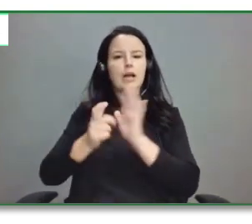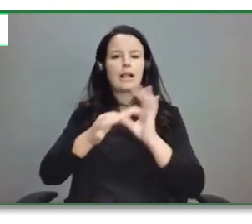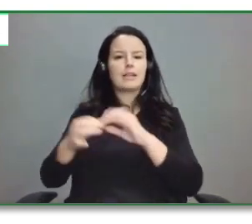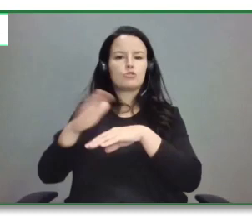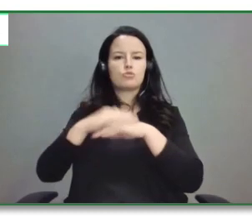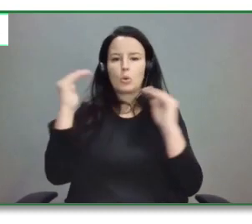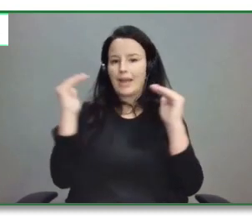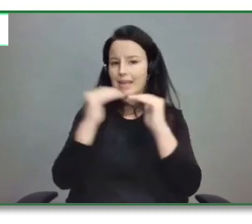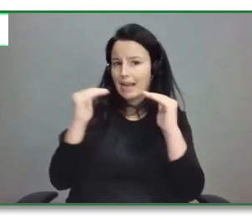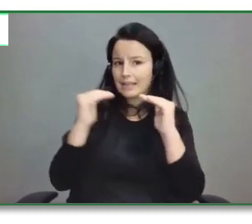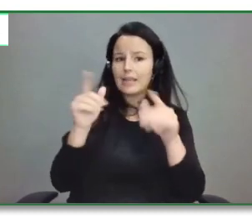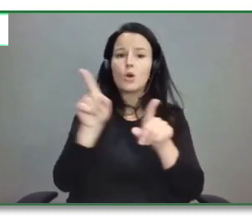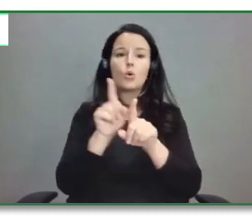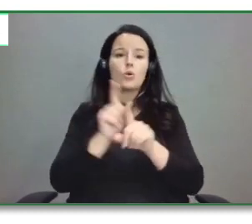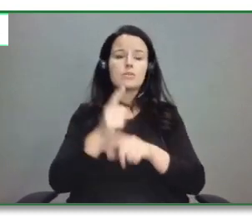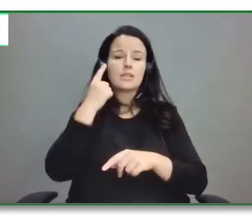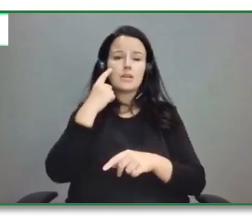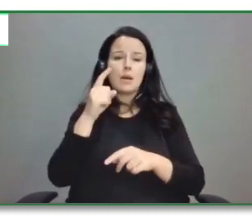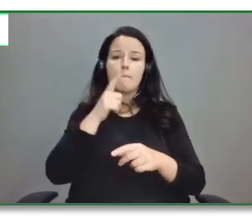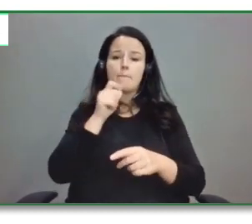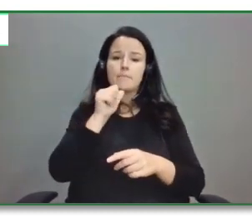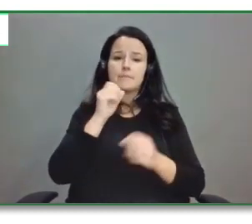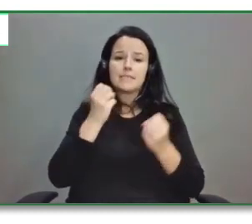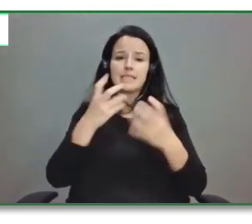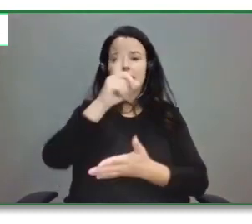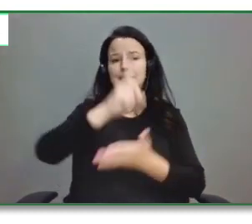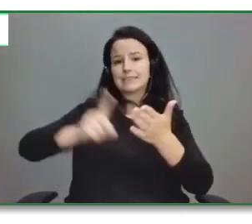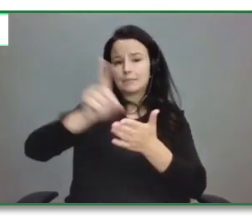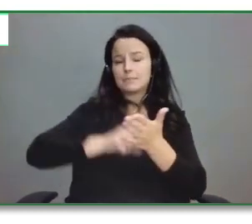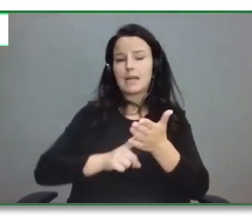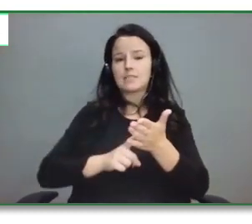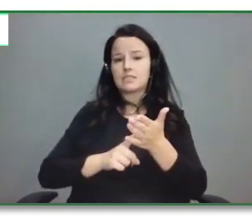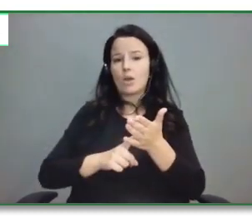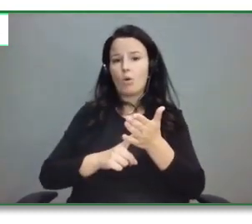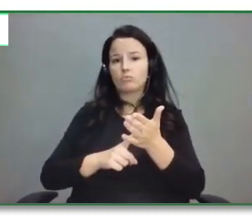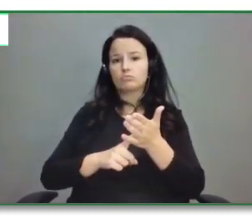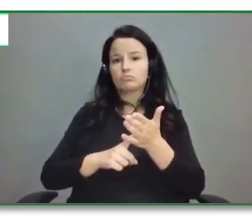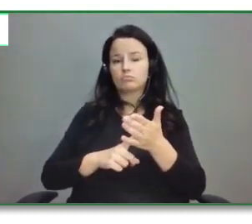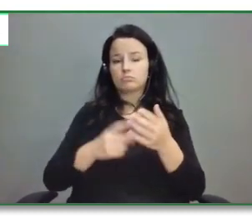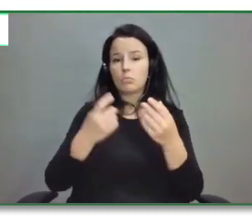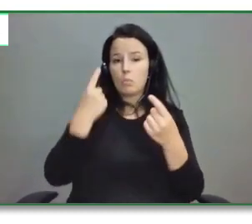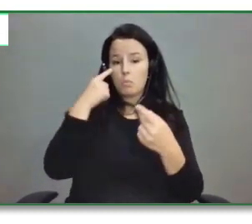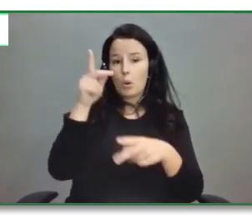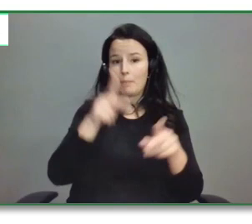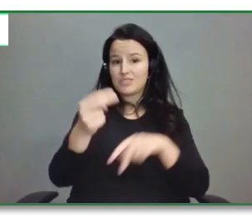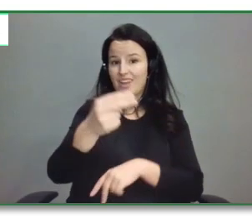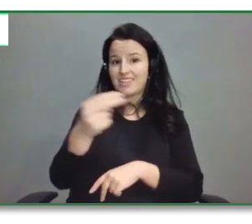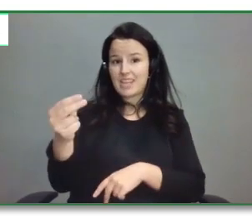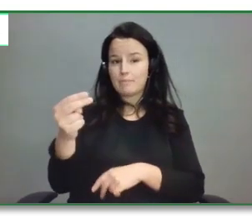personnes vivant avec un handicap comme des piliers de ces politiques la